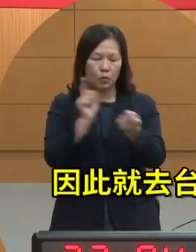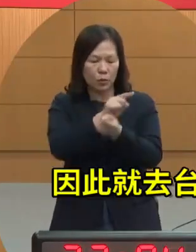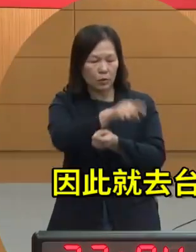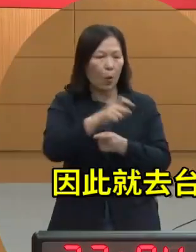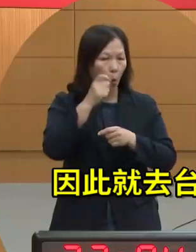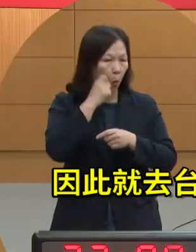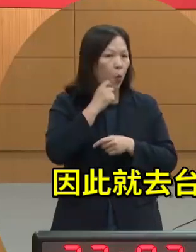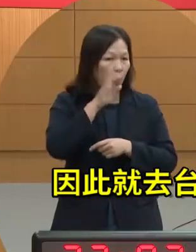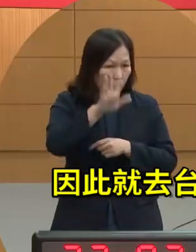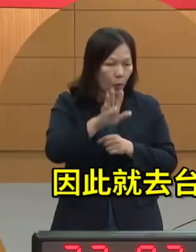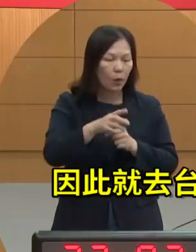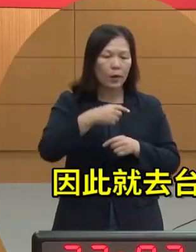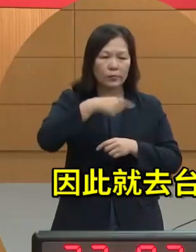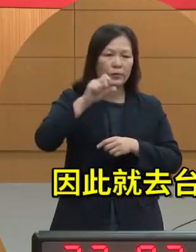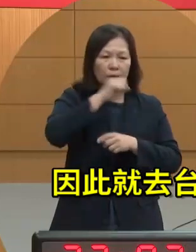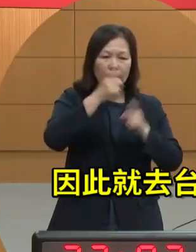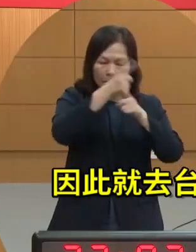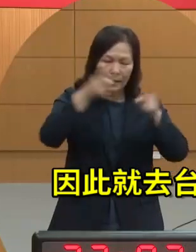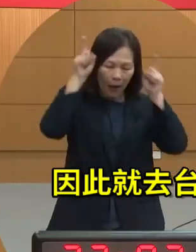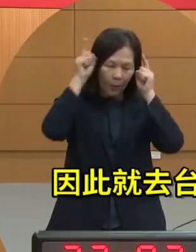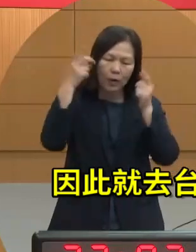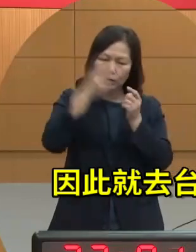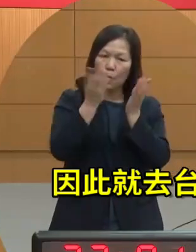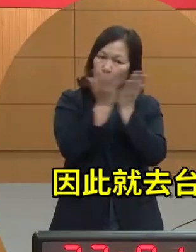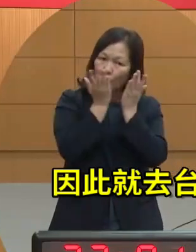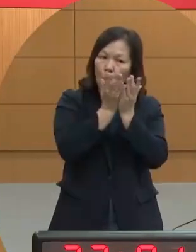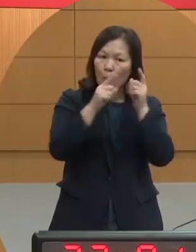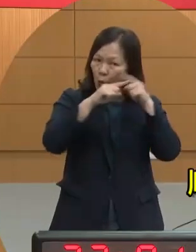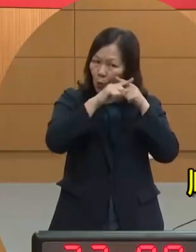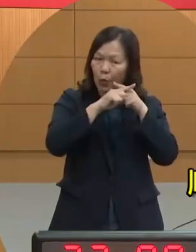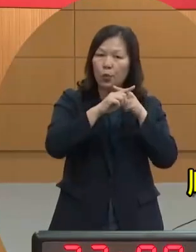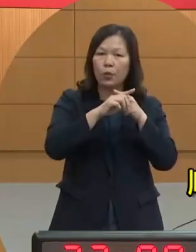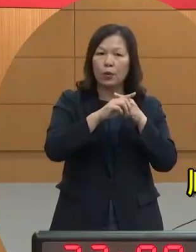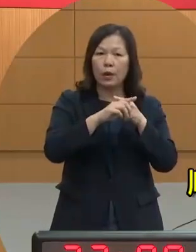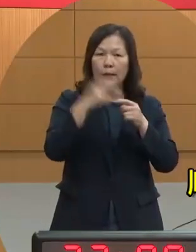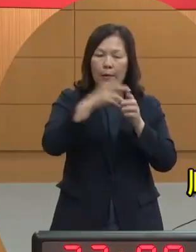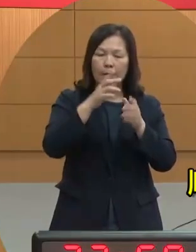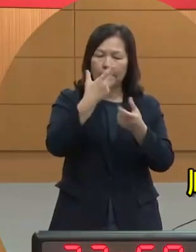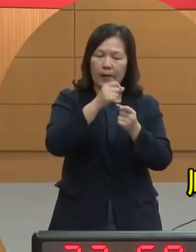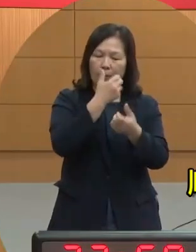因此就去台大進修部念了一個法律的學位 順利考上台灣的律師